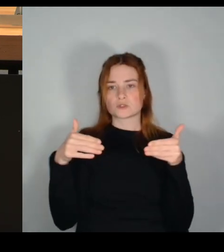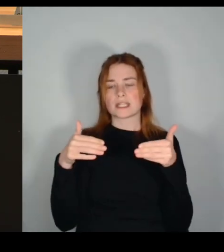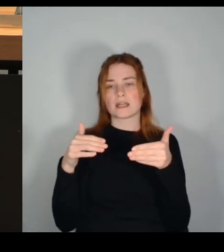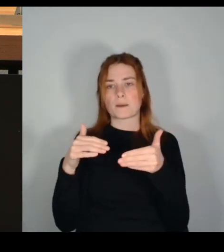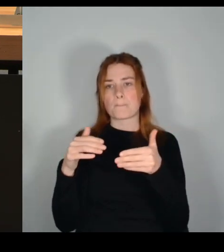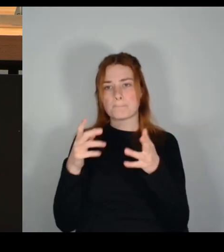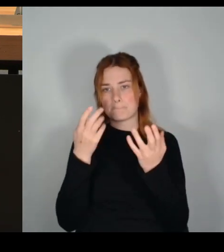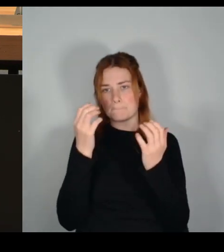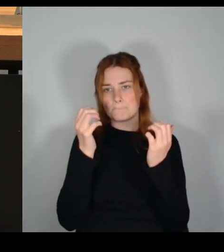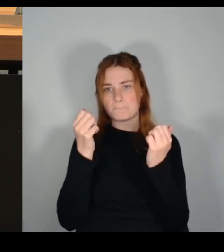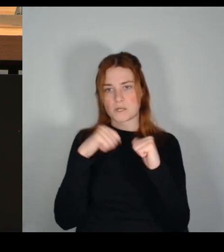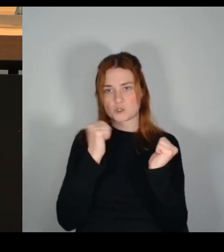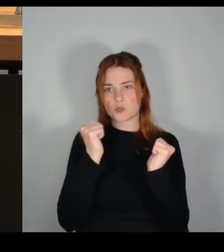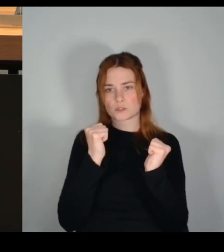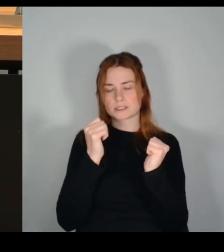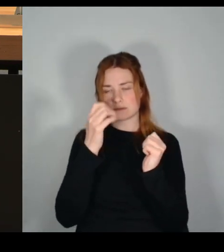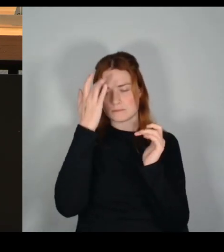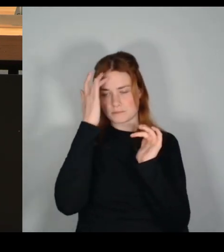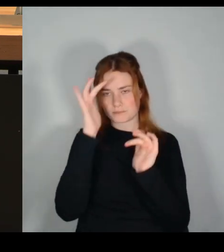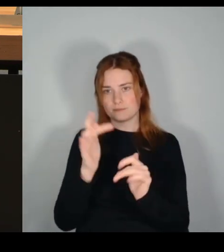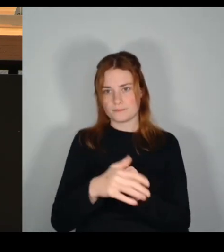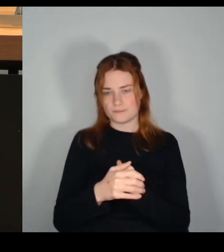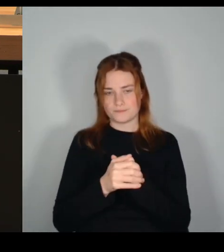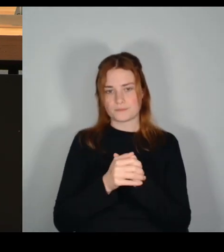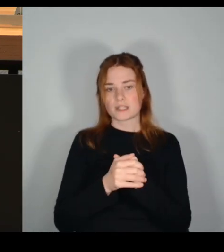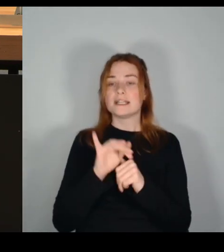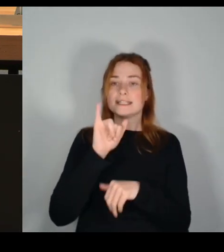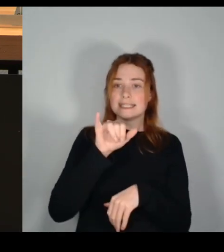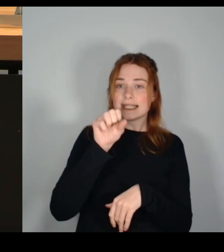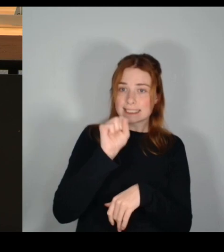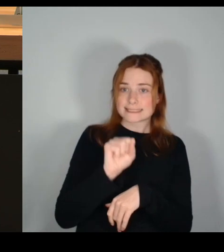scheint aktuell militärisch in Nordirak und in Nordsyrien besiegt